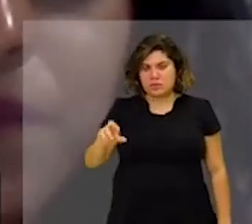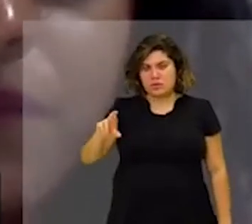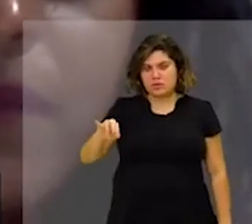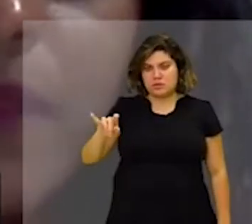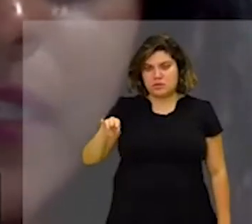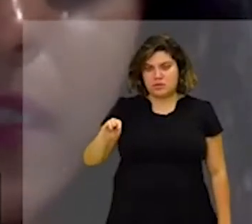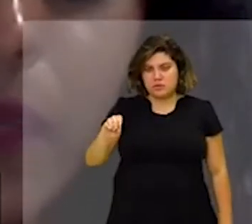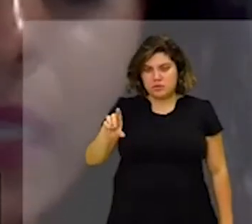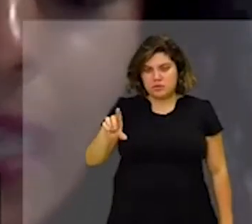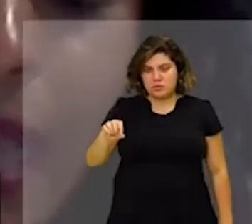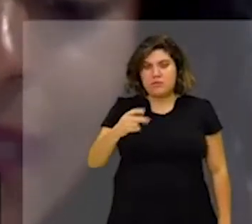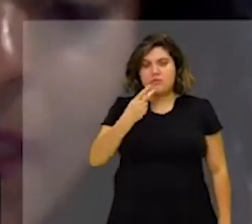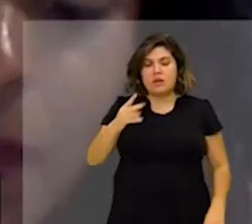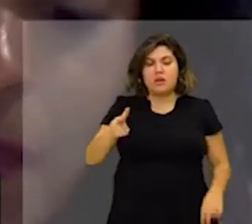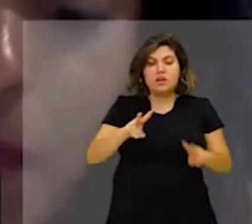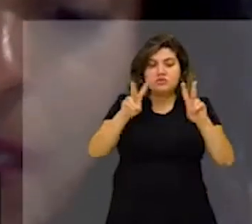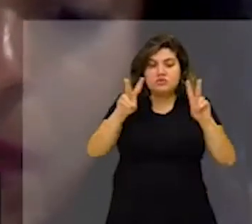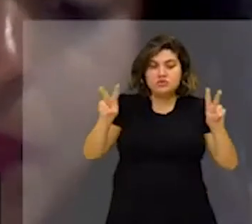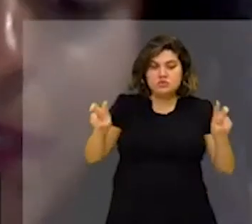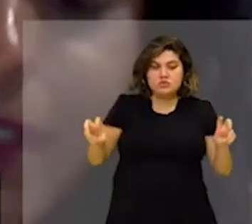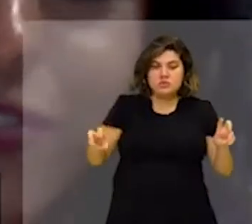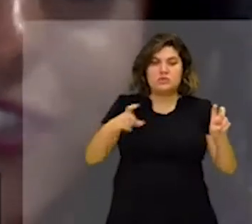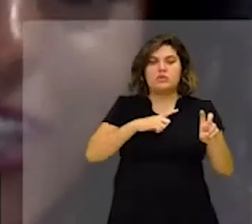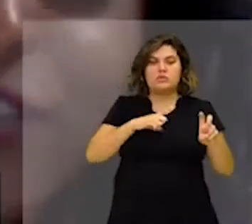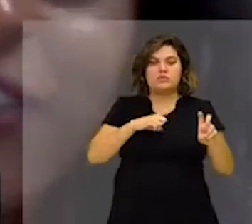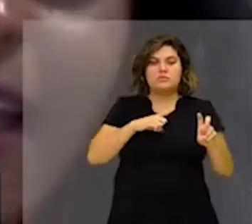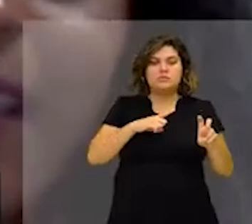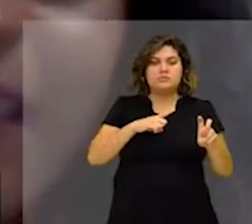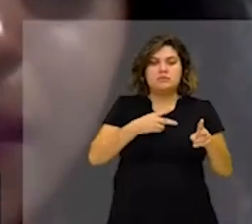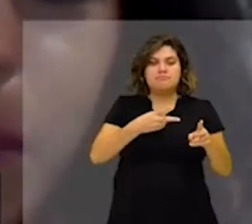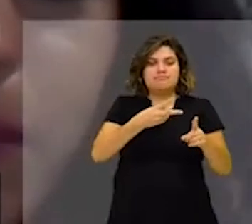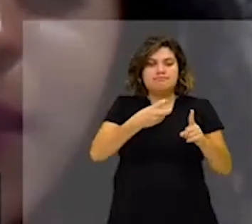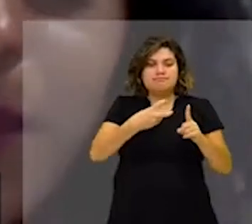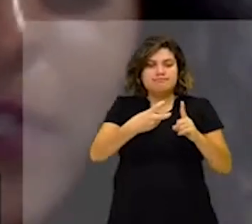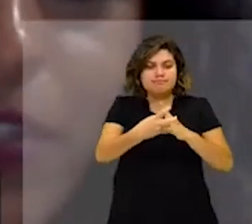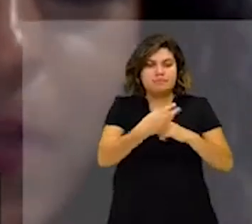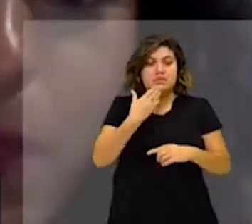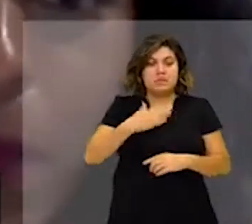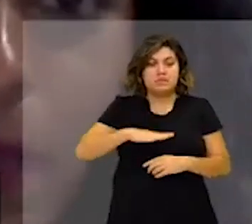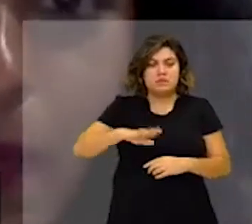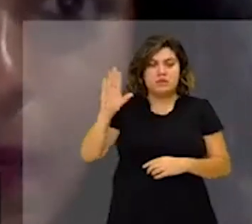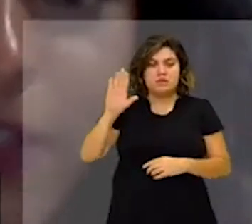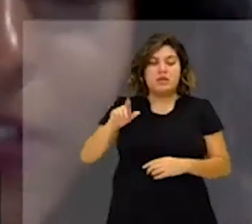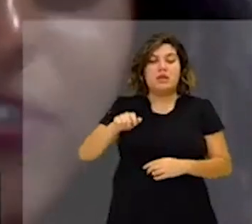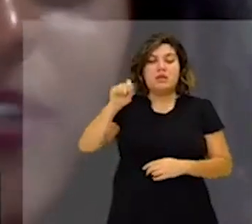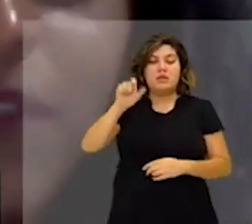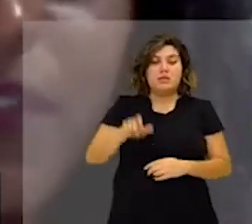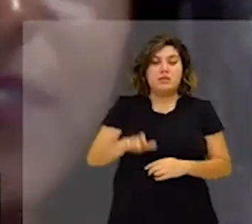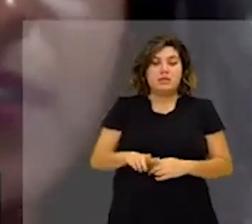né Então essa percepção de que a gente tá aí na ponta da política pública né porque a gente